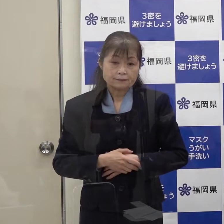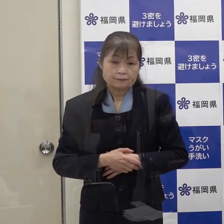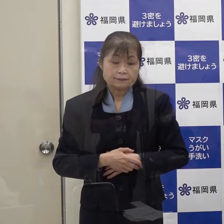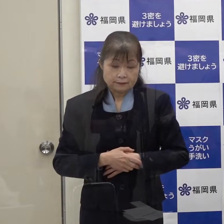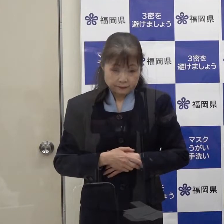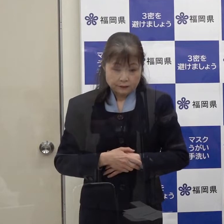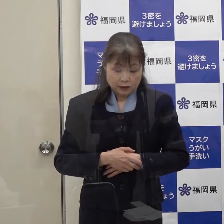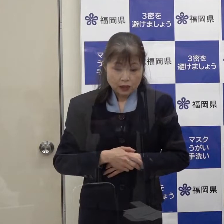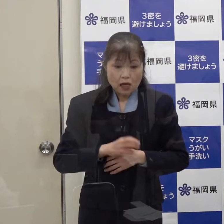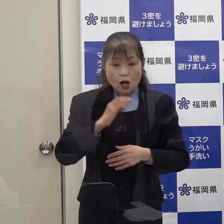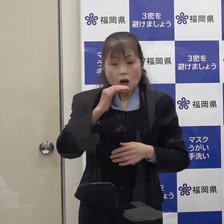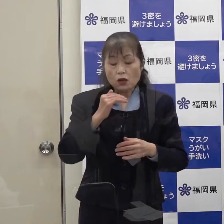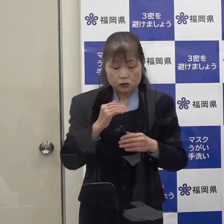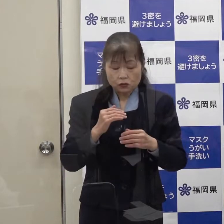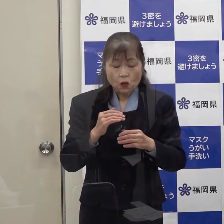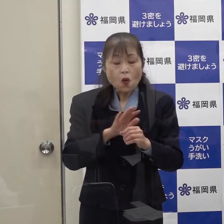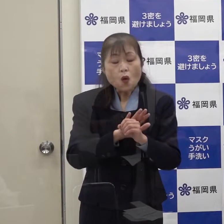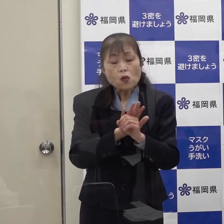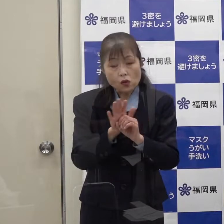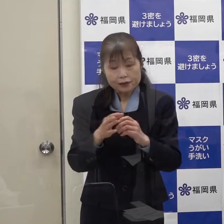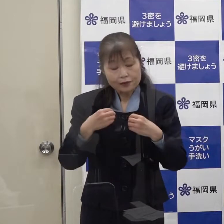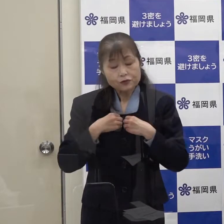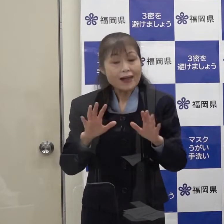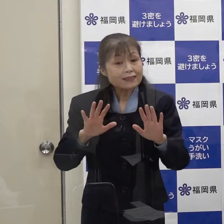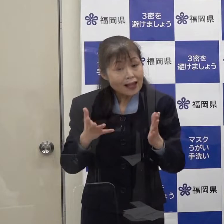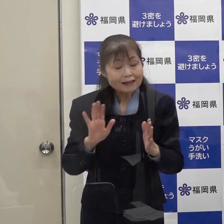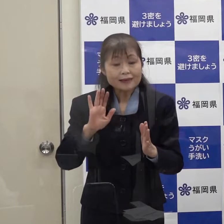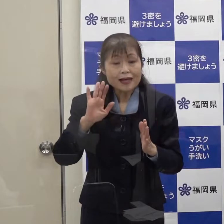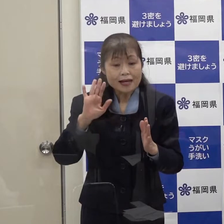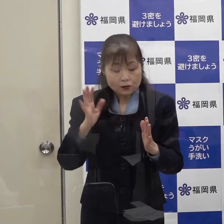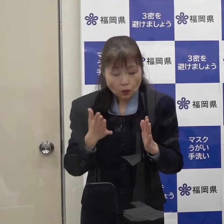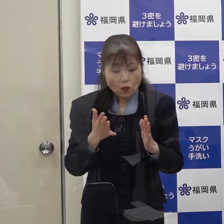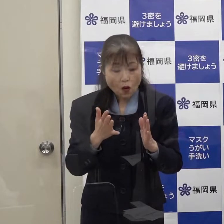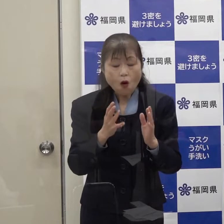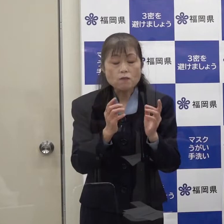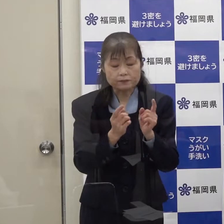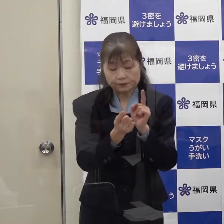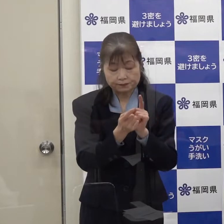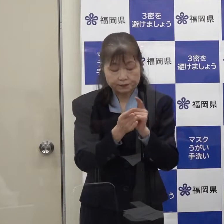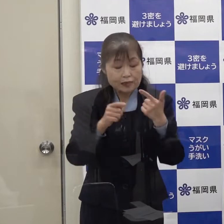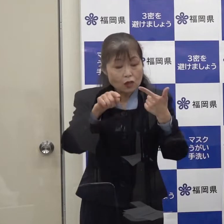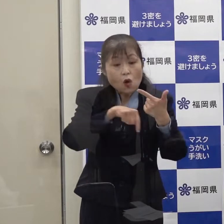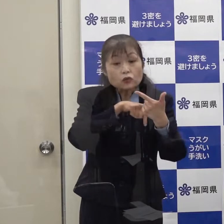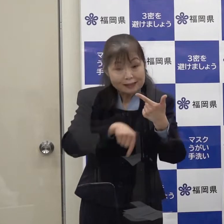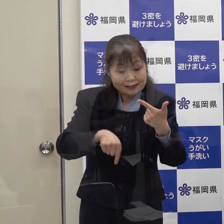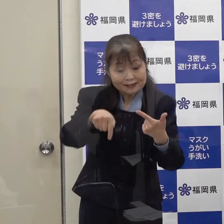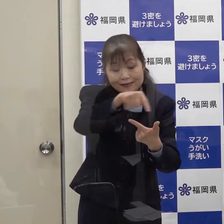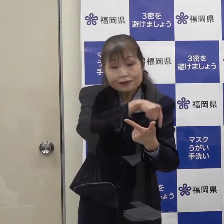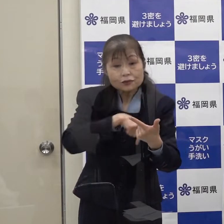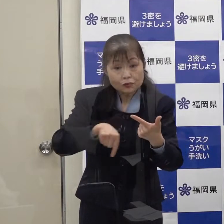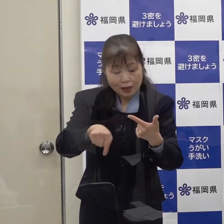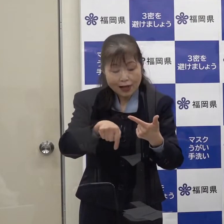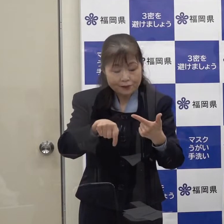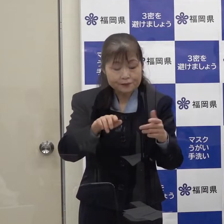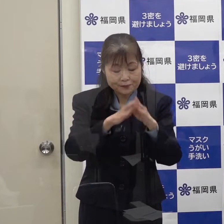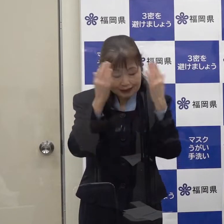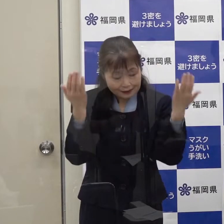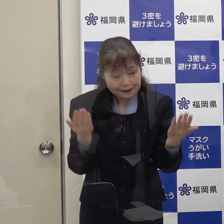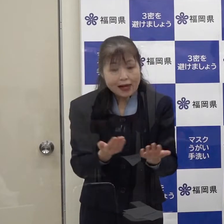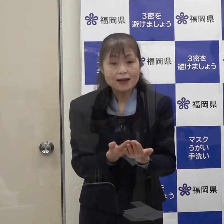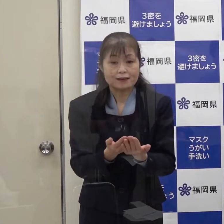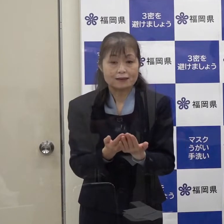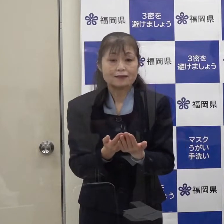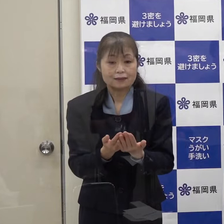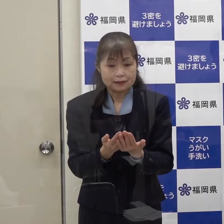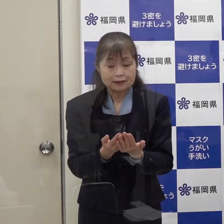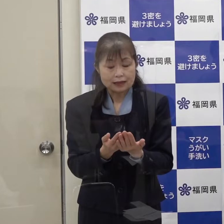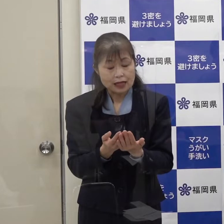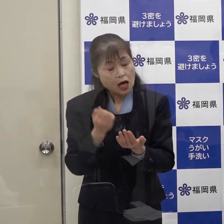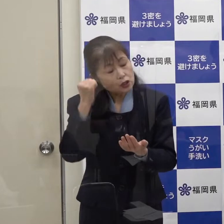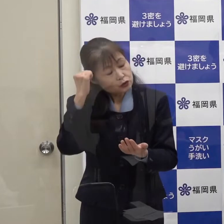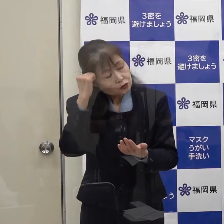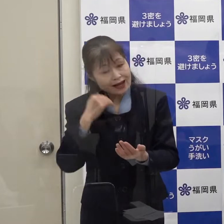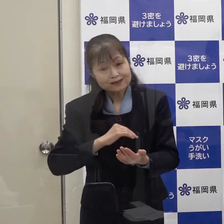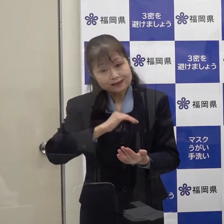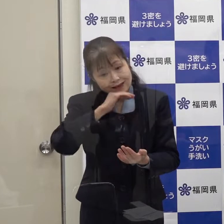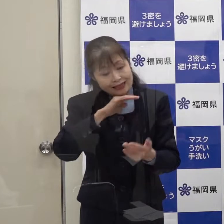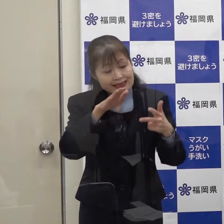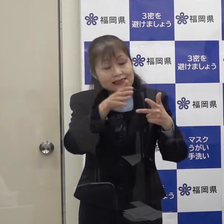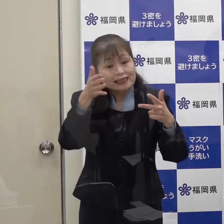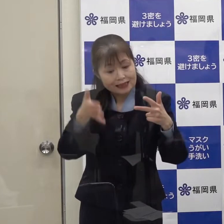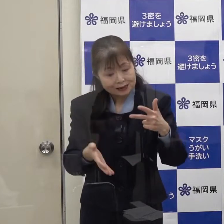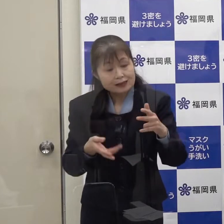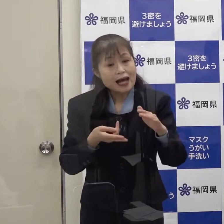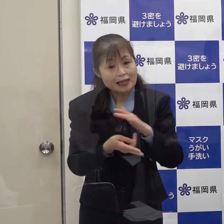コロナ陰性ではありますが 濃厚接触者６名全員が宿泊待機施設に入所いただいています